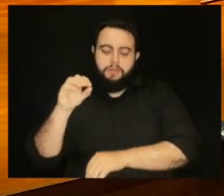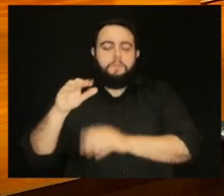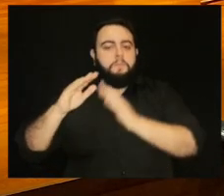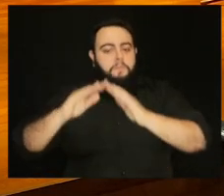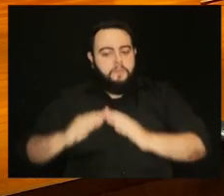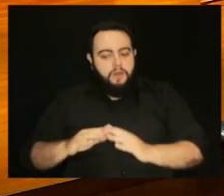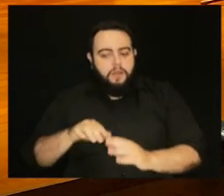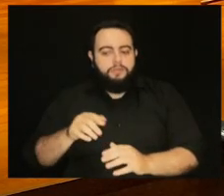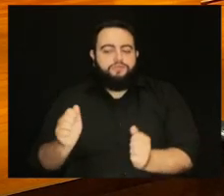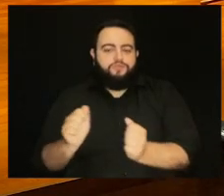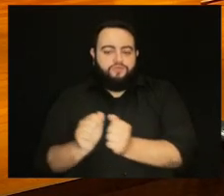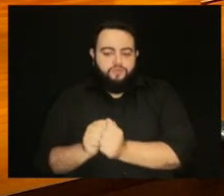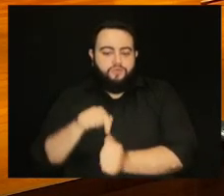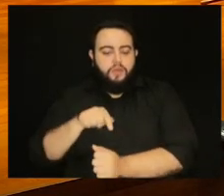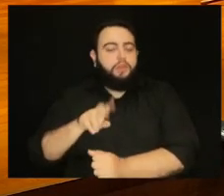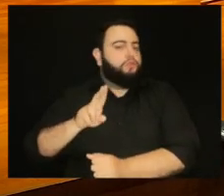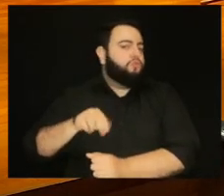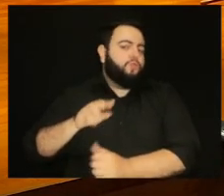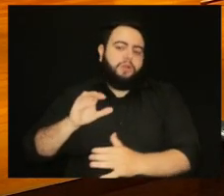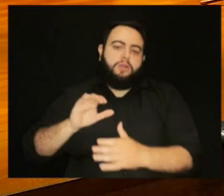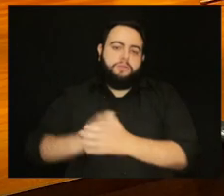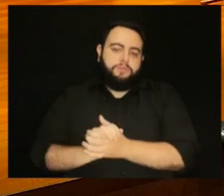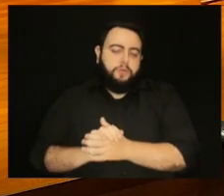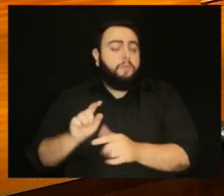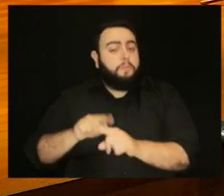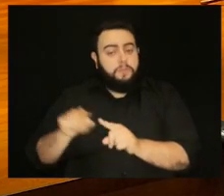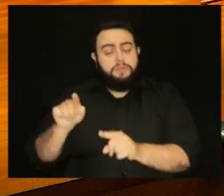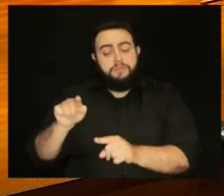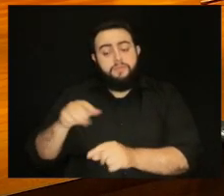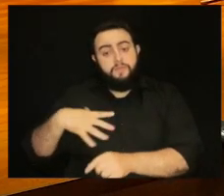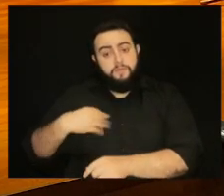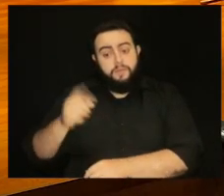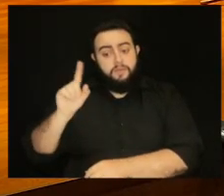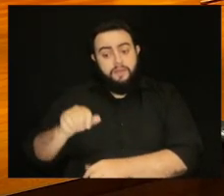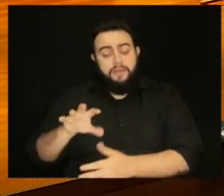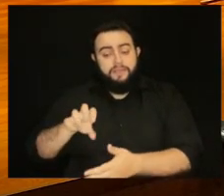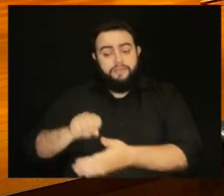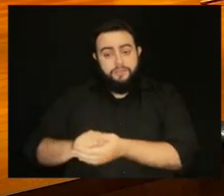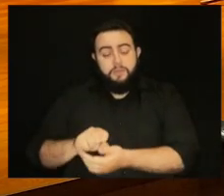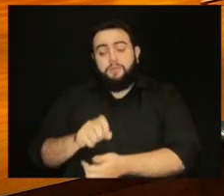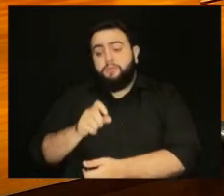casaram mas os filhos eram registrados no nome dos dois. O Octávio Dutra morreu jovem, morreu com